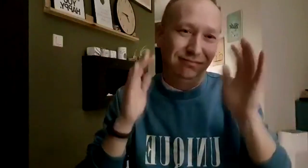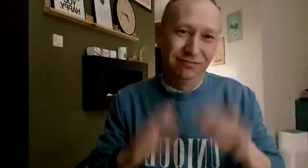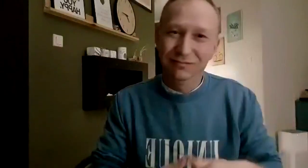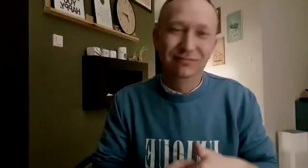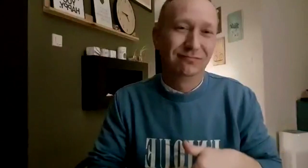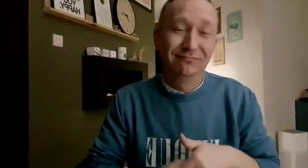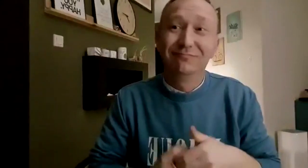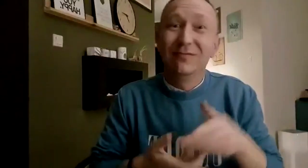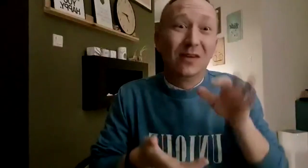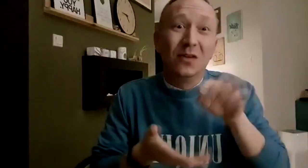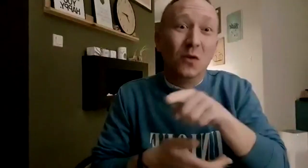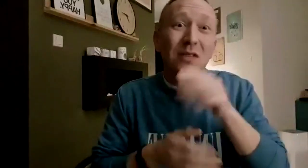Jakoś z tym sobie daję radę.